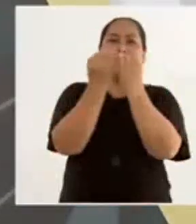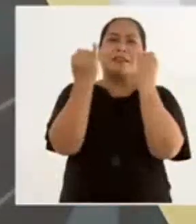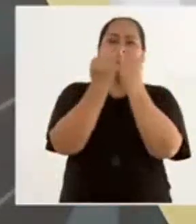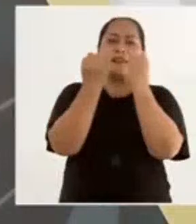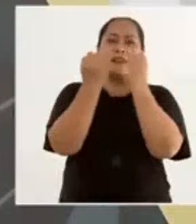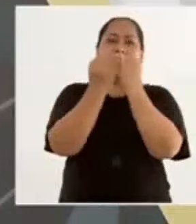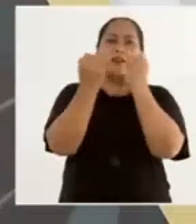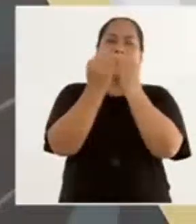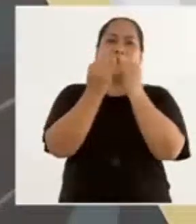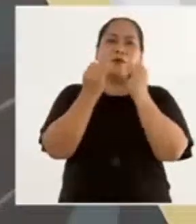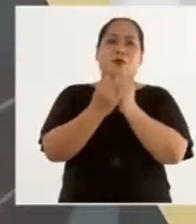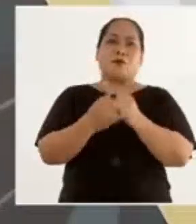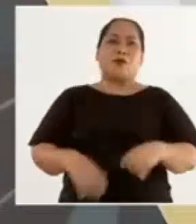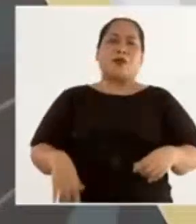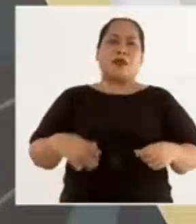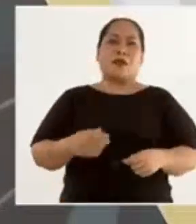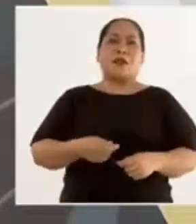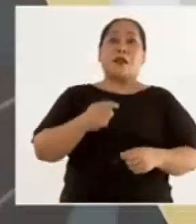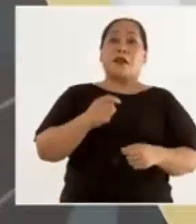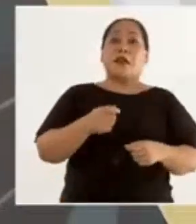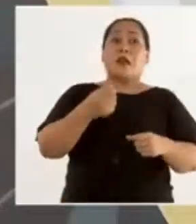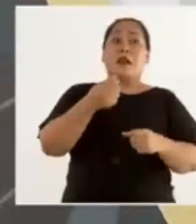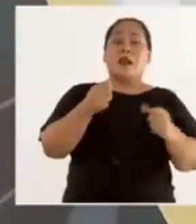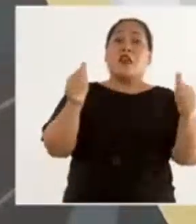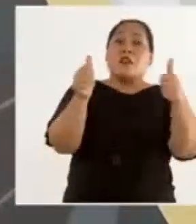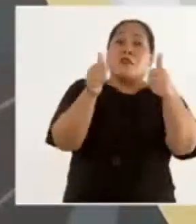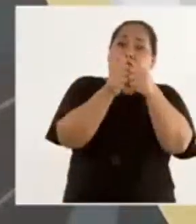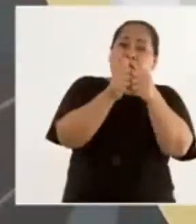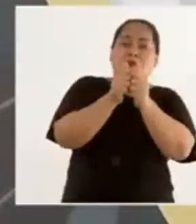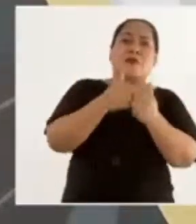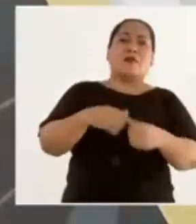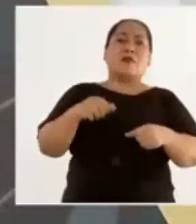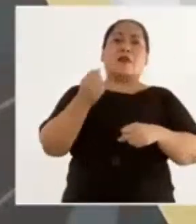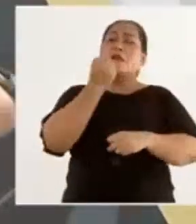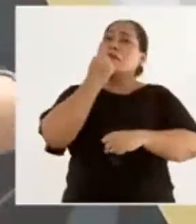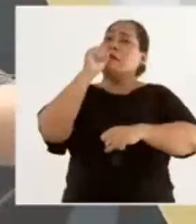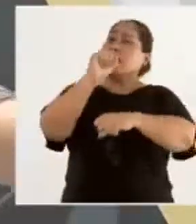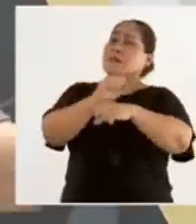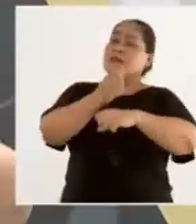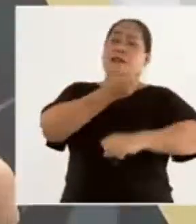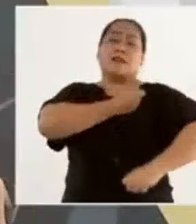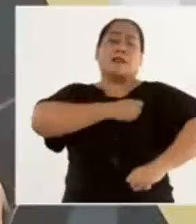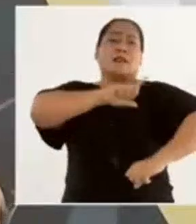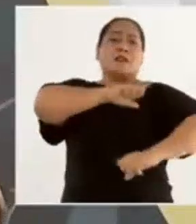la Secretaría de Salud del Estado, informarles que vamos a iniciar el programa más ambicioso de